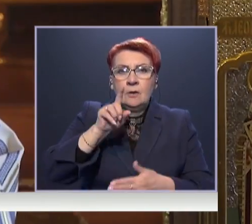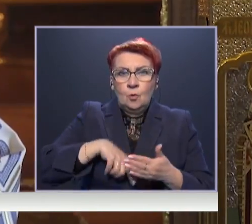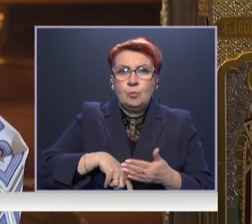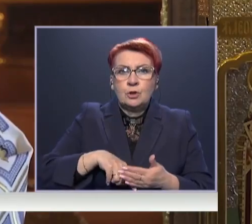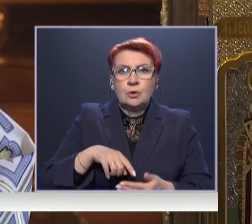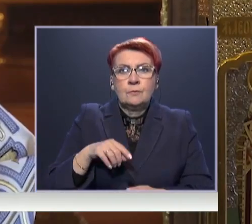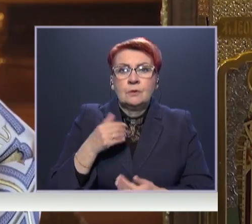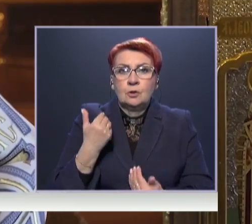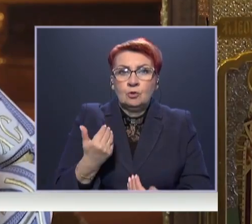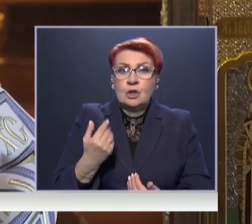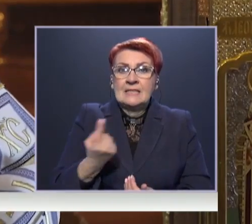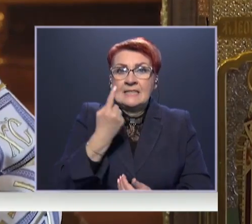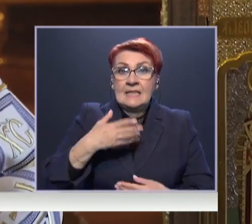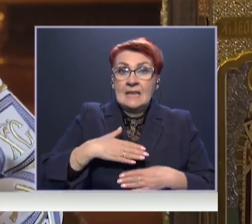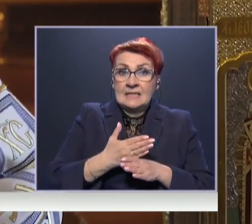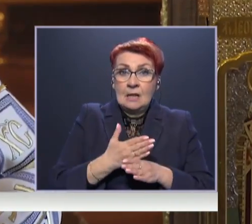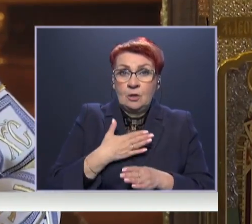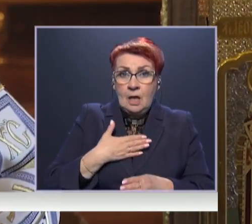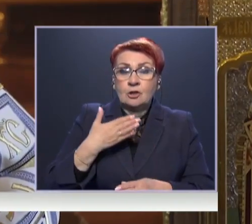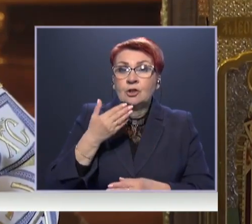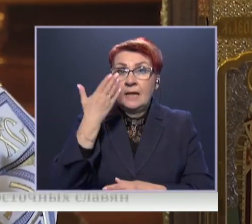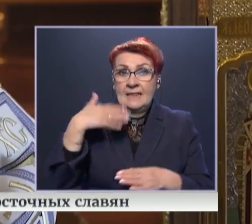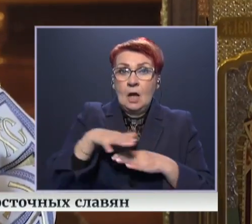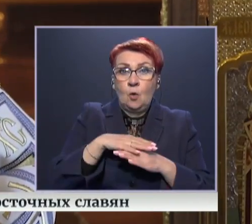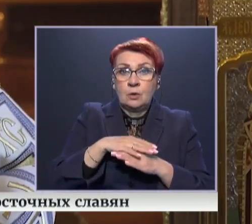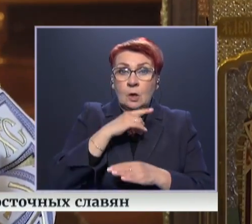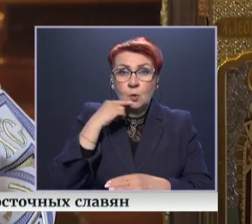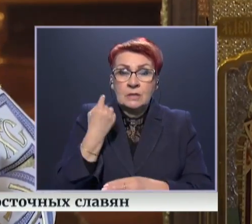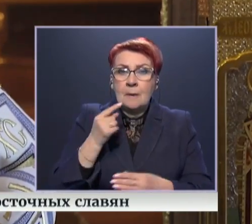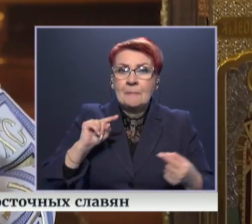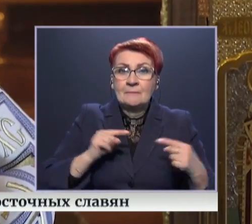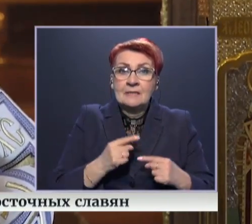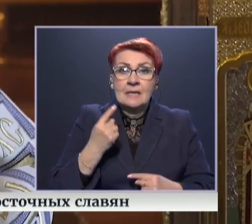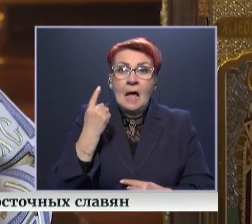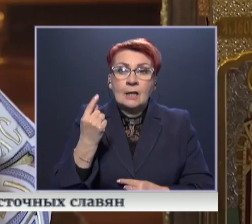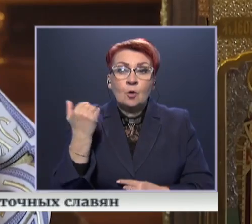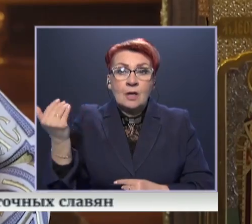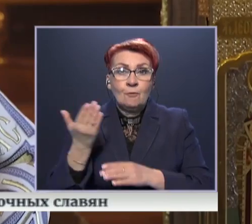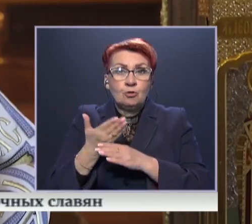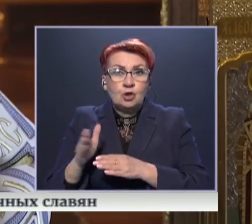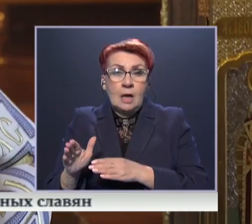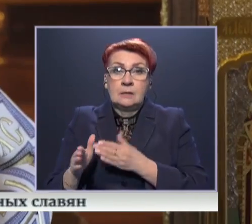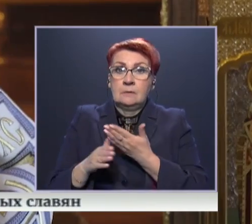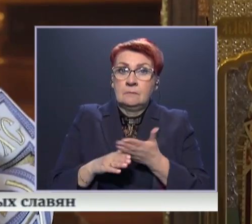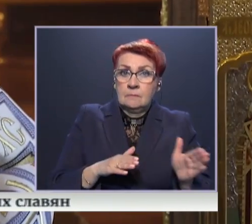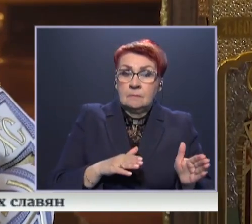расколоть единый народ исторической Руси противопоставить одну его часть другой по сей день Ненависть к нашему